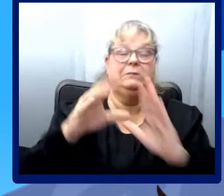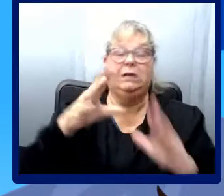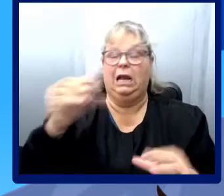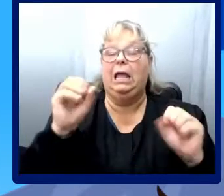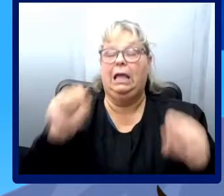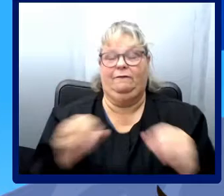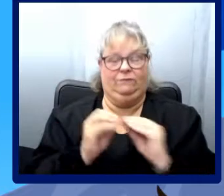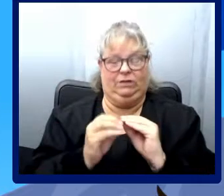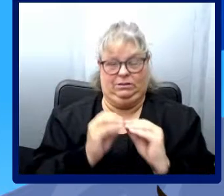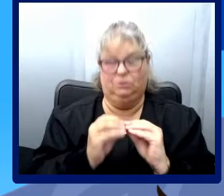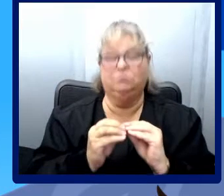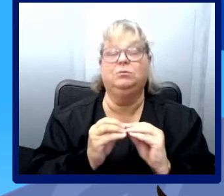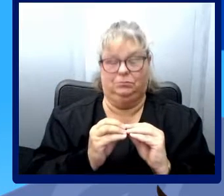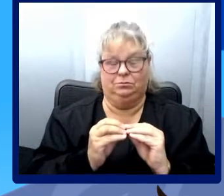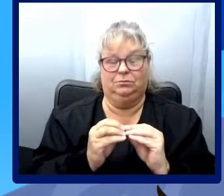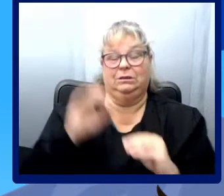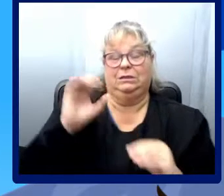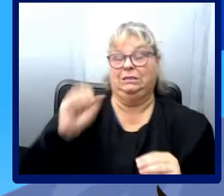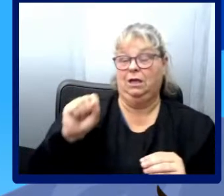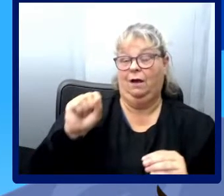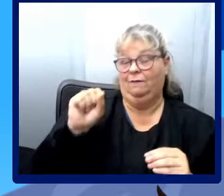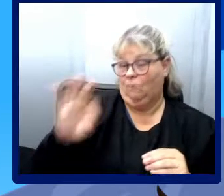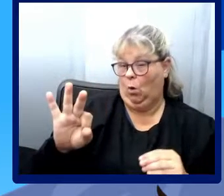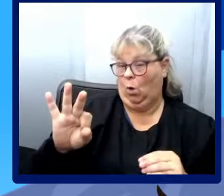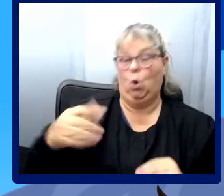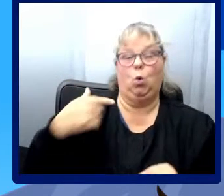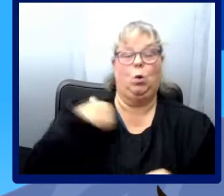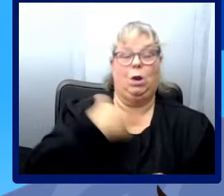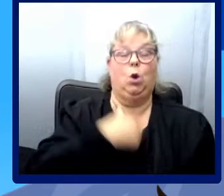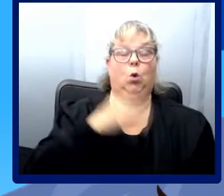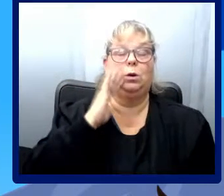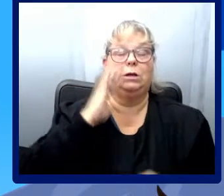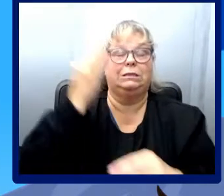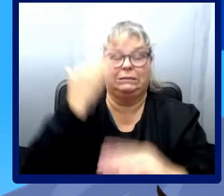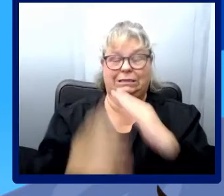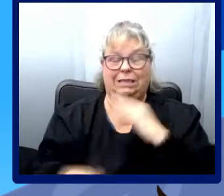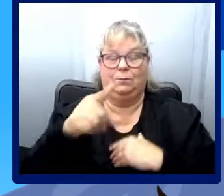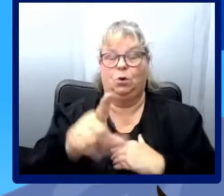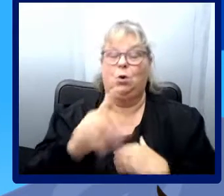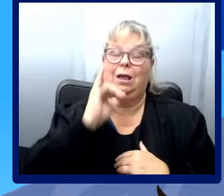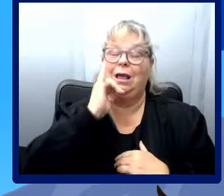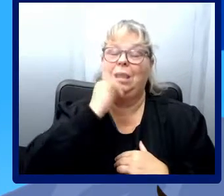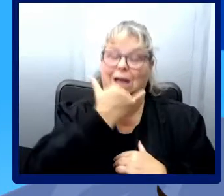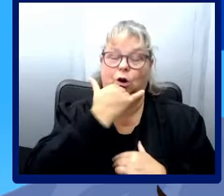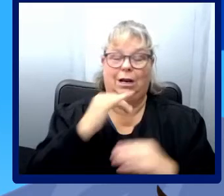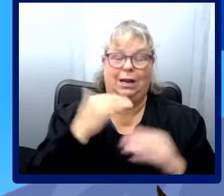De hecho, Salesforce envía un correo electrónico de error en el idioma por defecto del usuario que ejecutó el flujo.